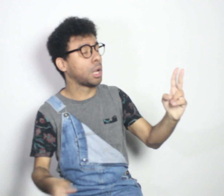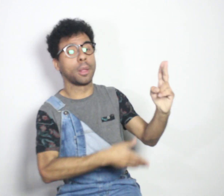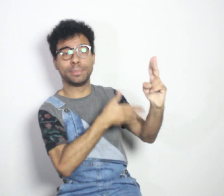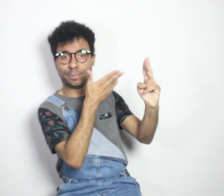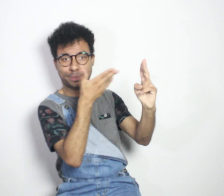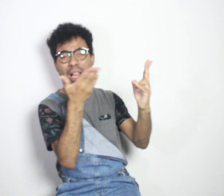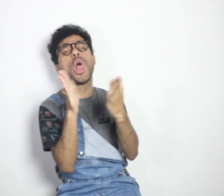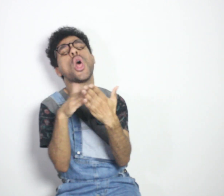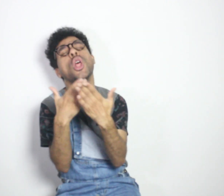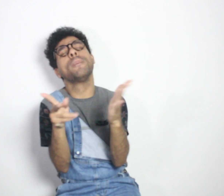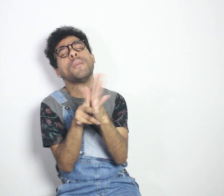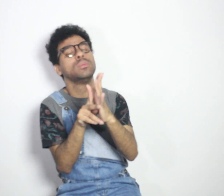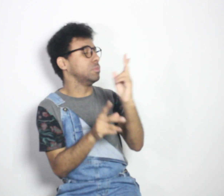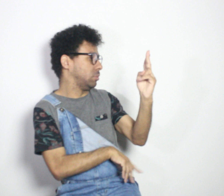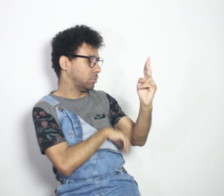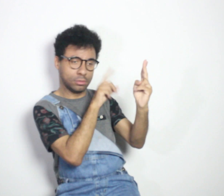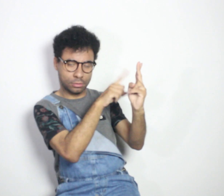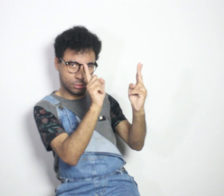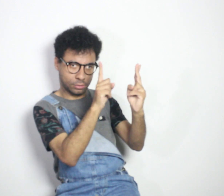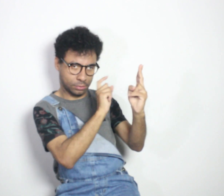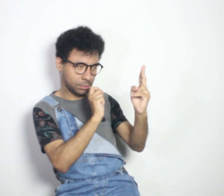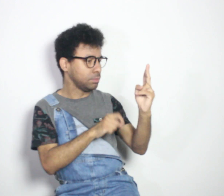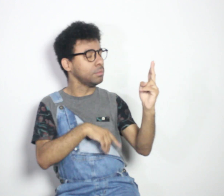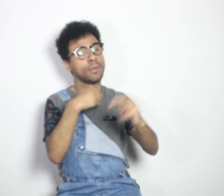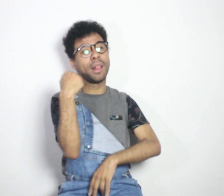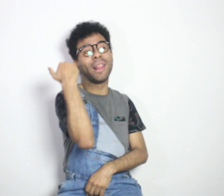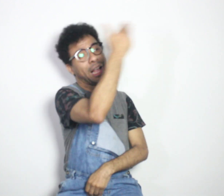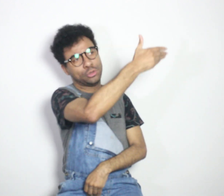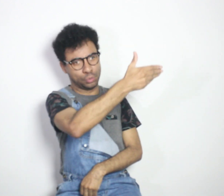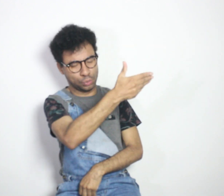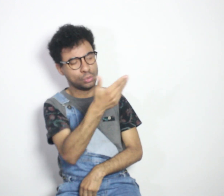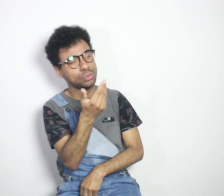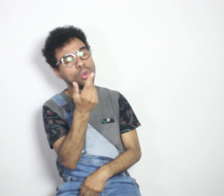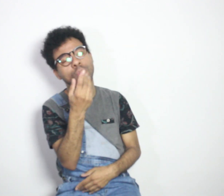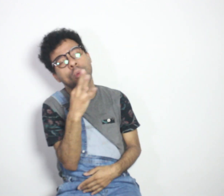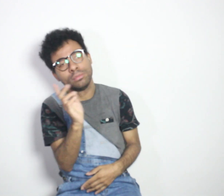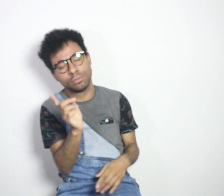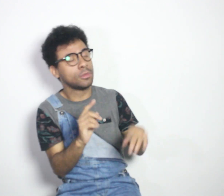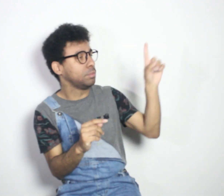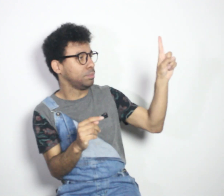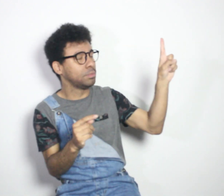Os meninos dois estudam Outro está homem. Não conhece ele